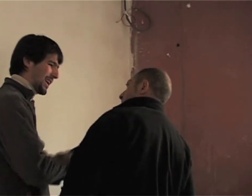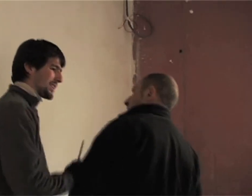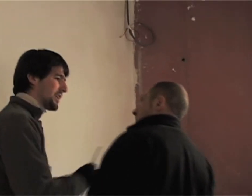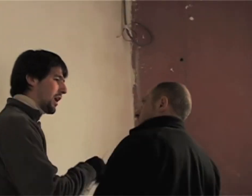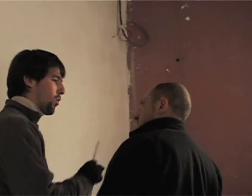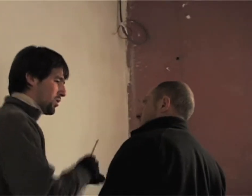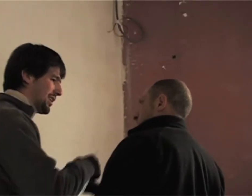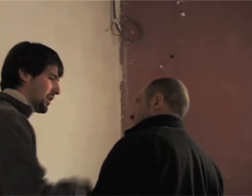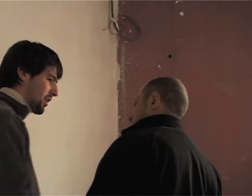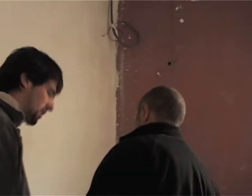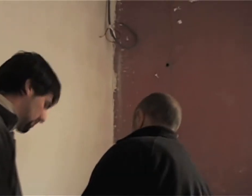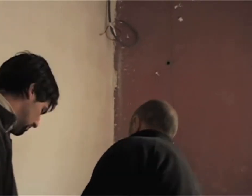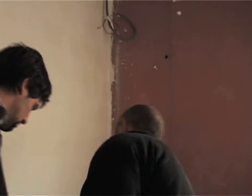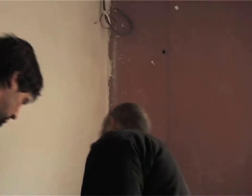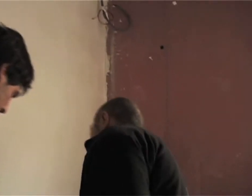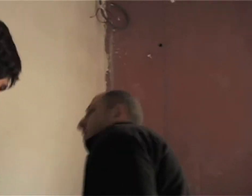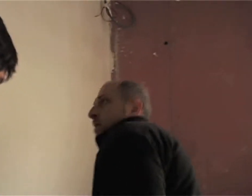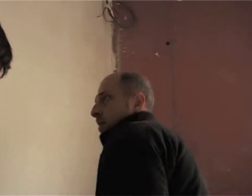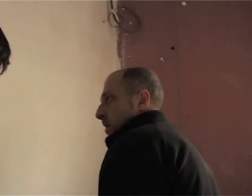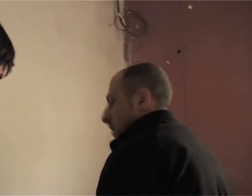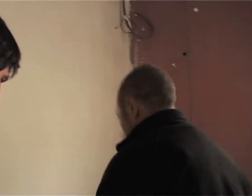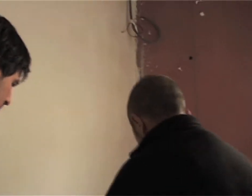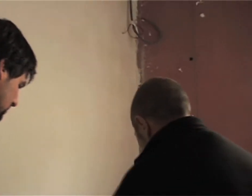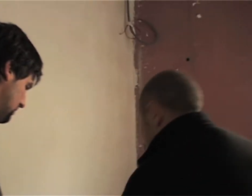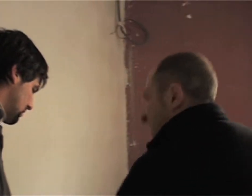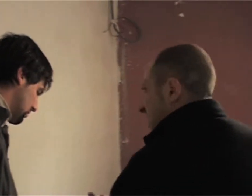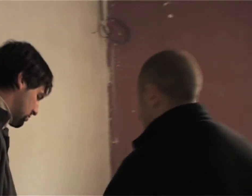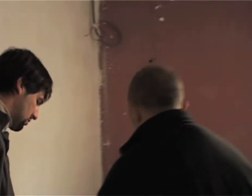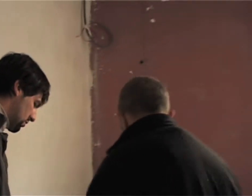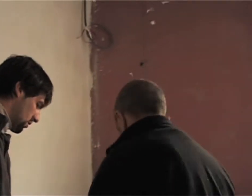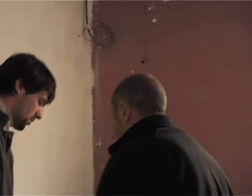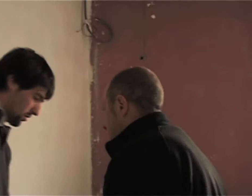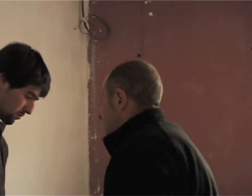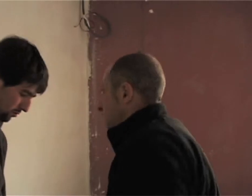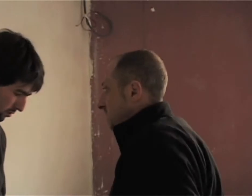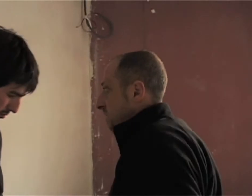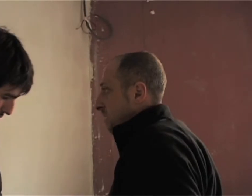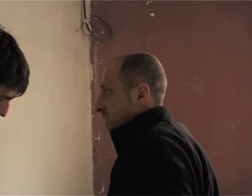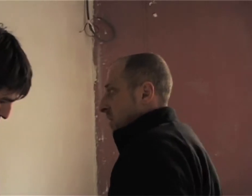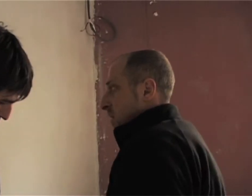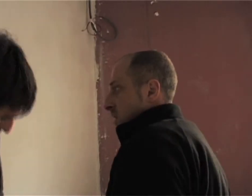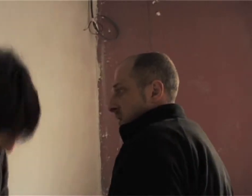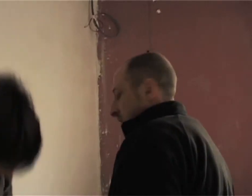Ici, il faudra casser et arrondir.